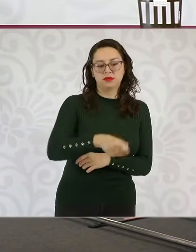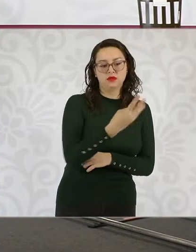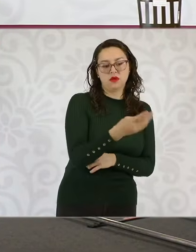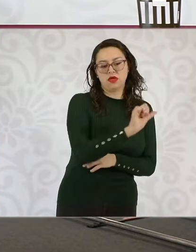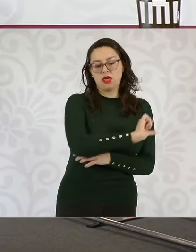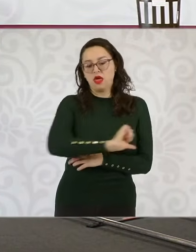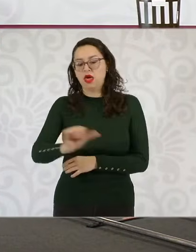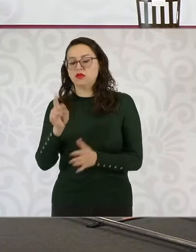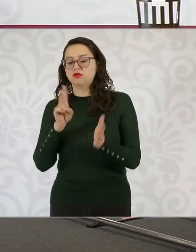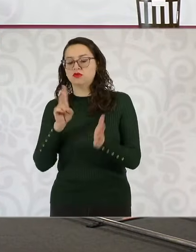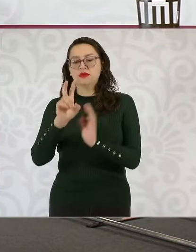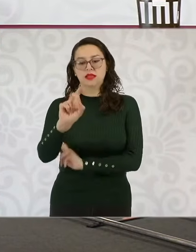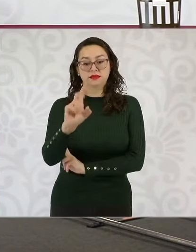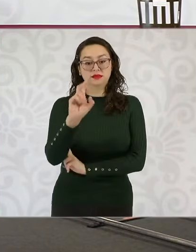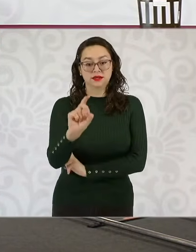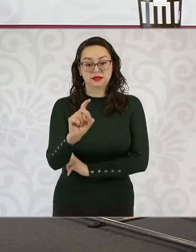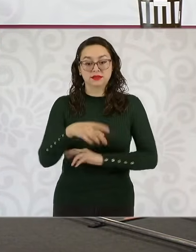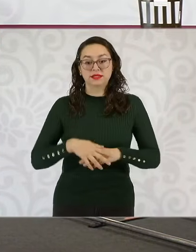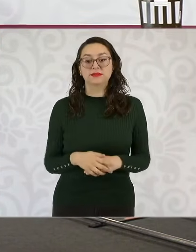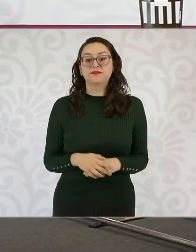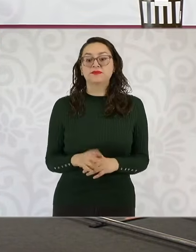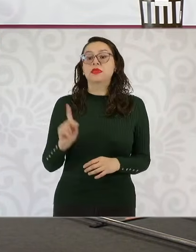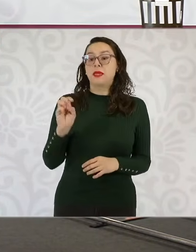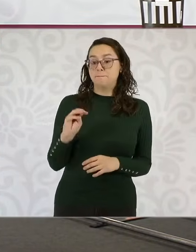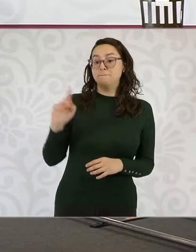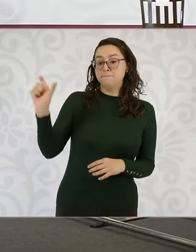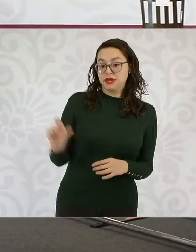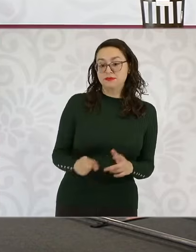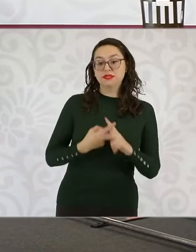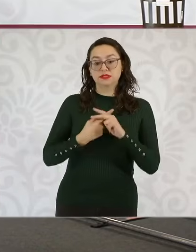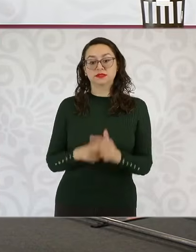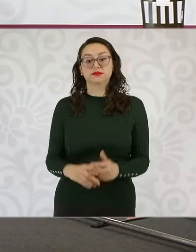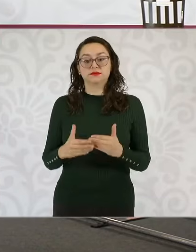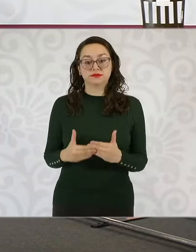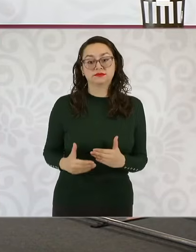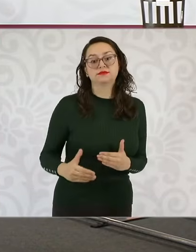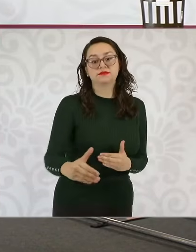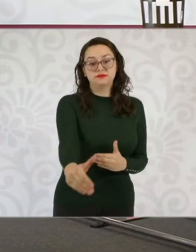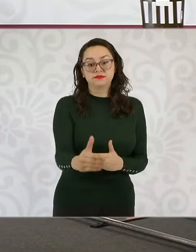mexicanos con el cual vamos a garantizar la producción sostenible de hidrocarburos